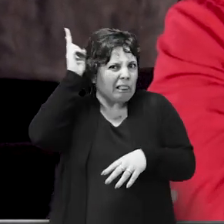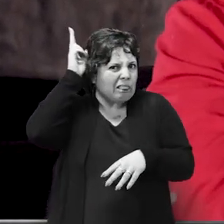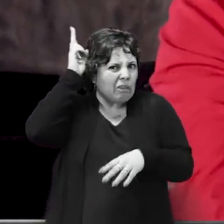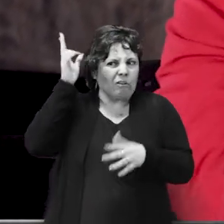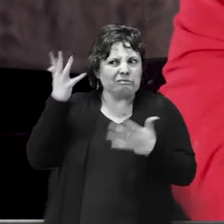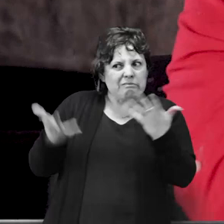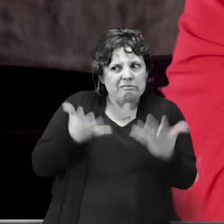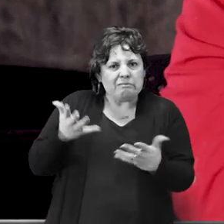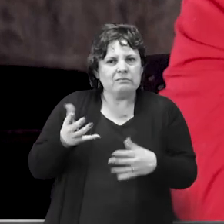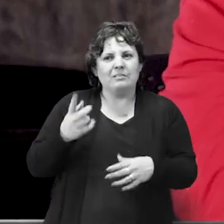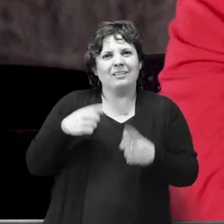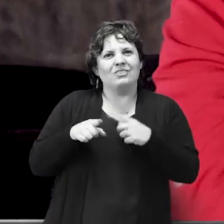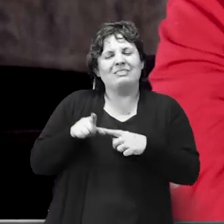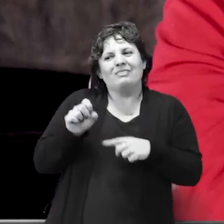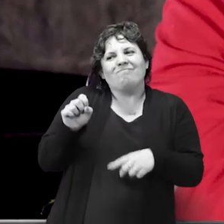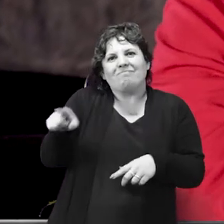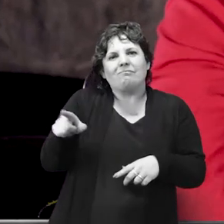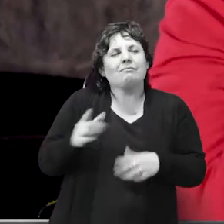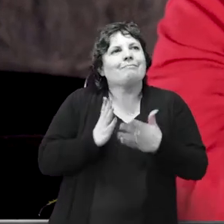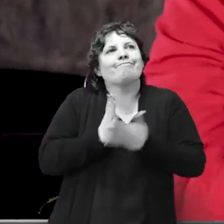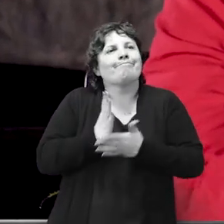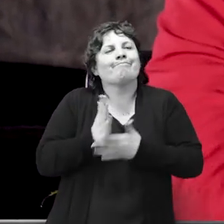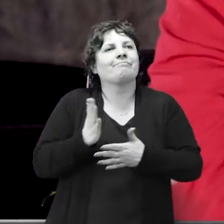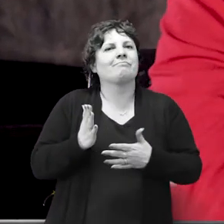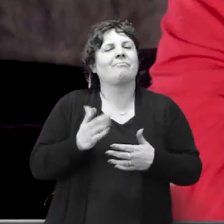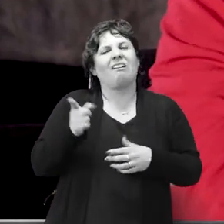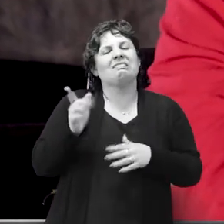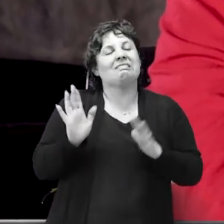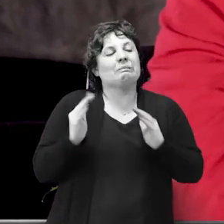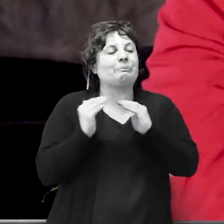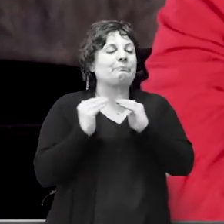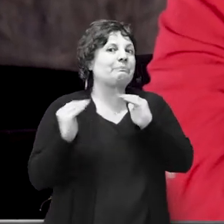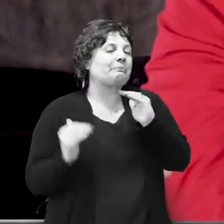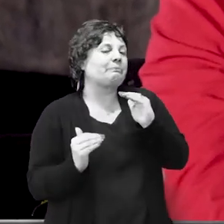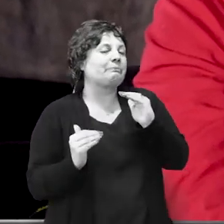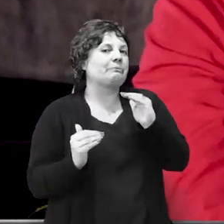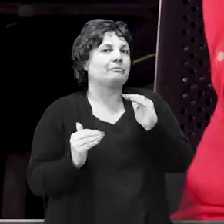que se les atribuya una inferioridad. Podemos esperar eso